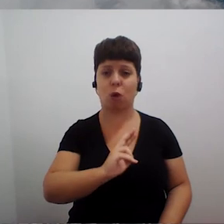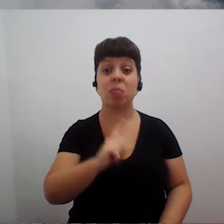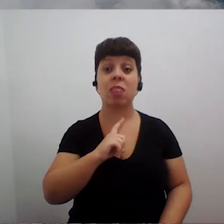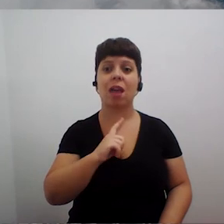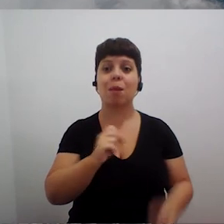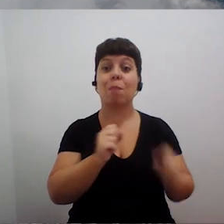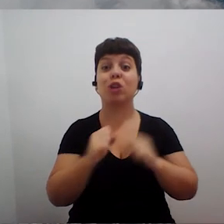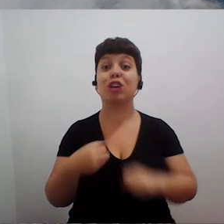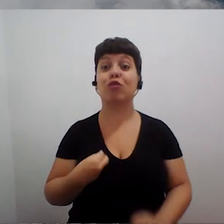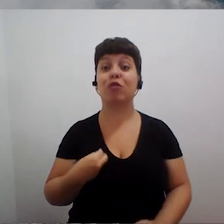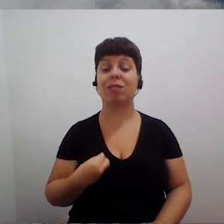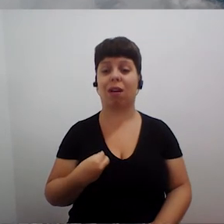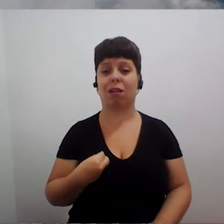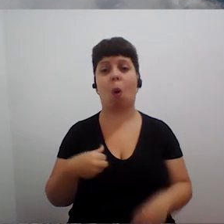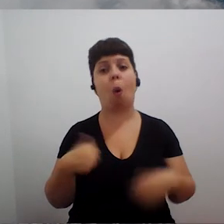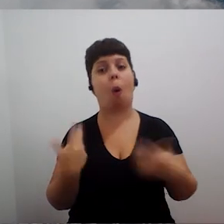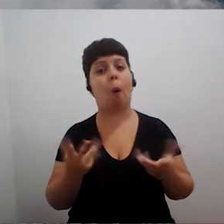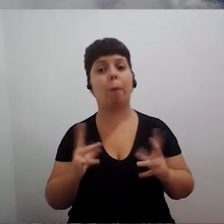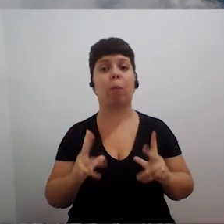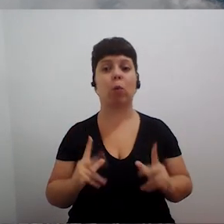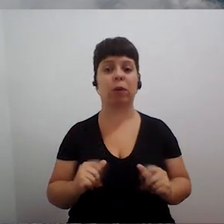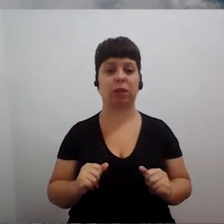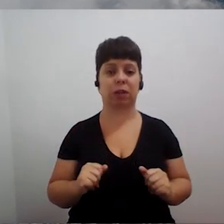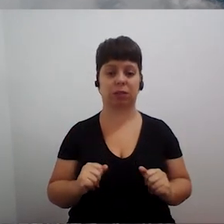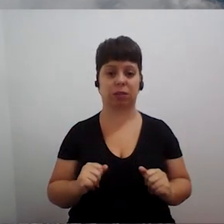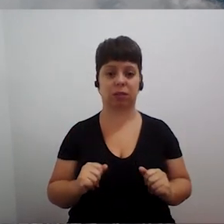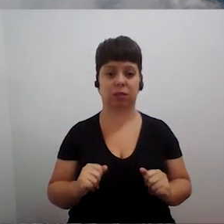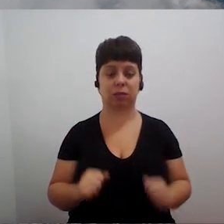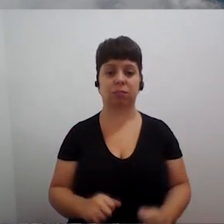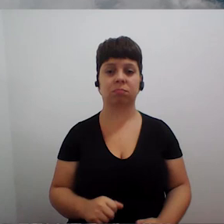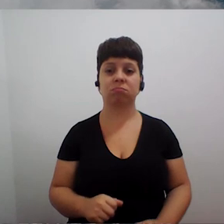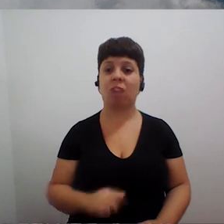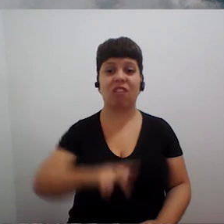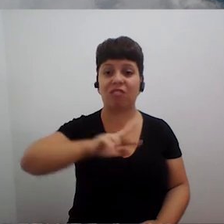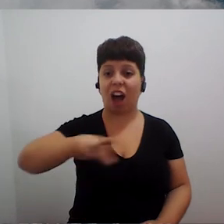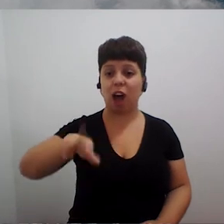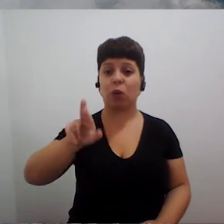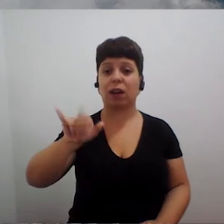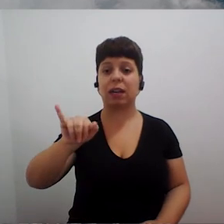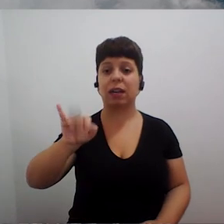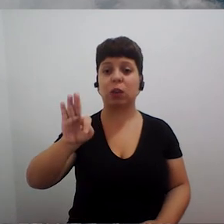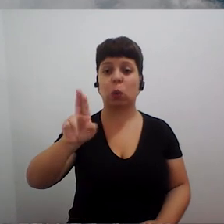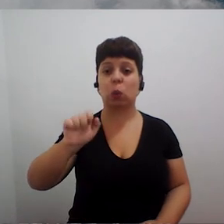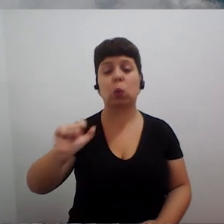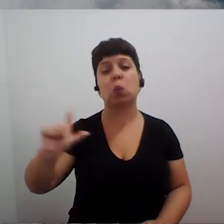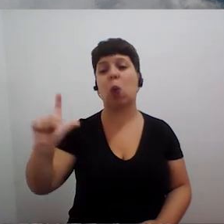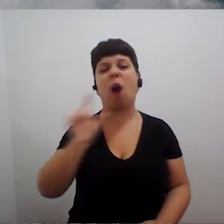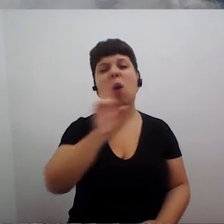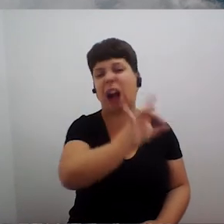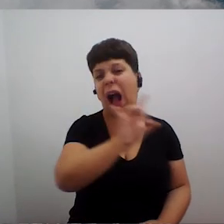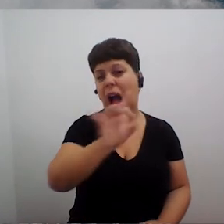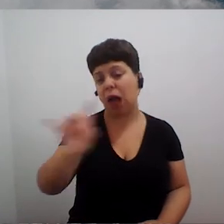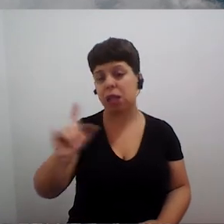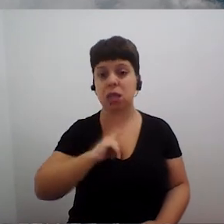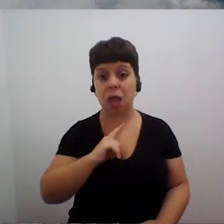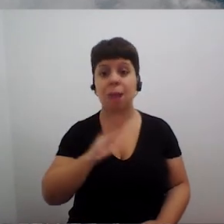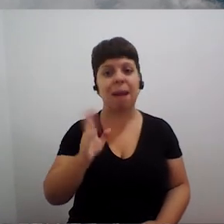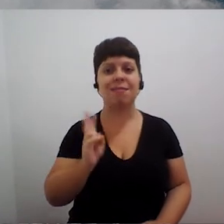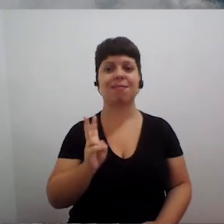Ou purificador que utilizam nos vários rituais em que cada tradição religiosa tem.